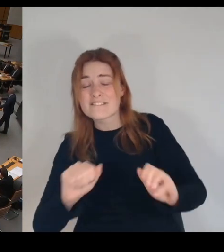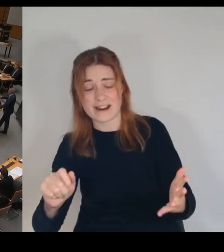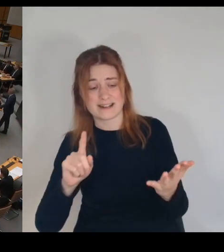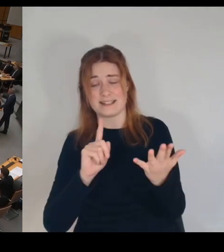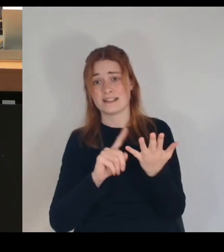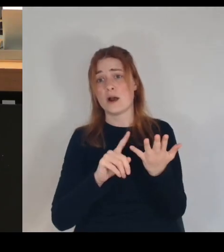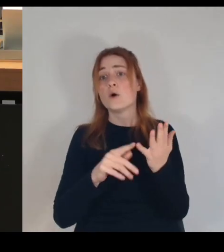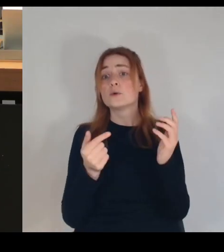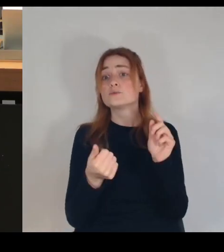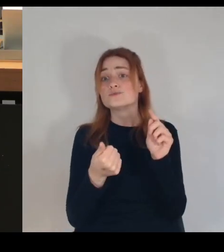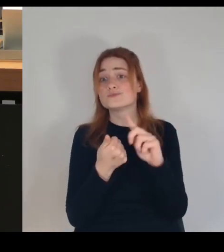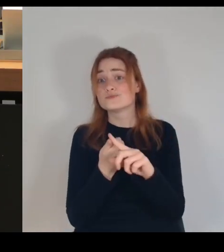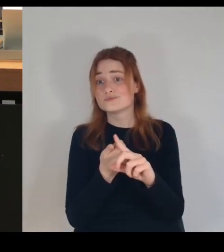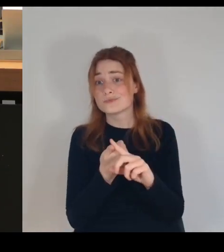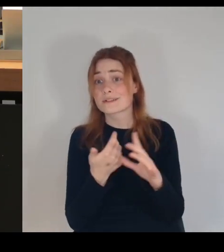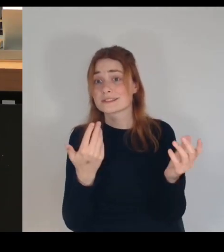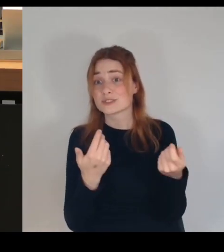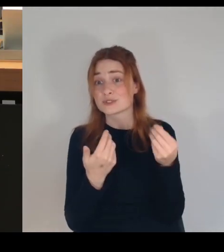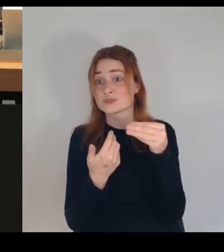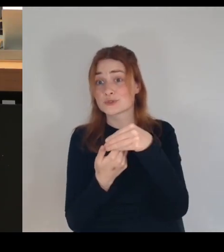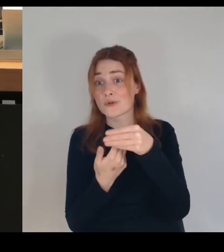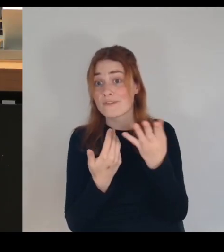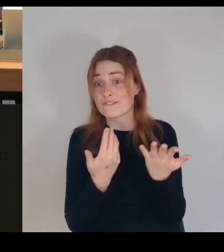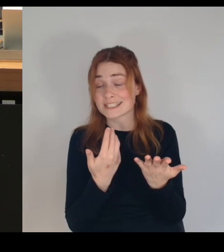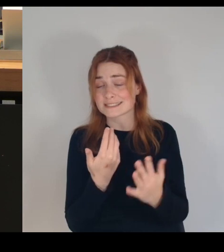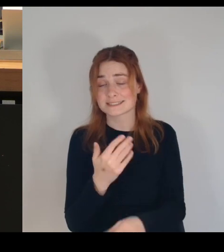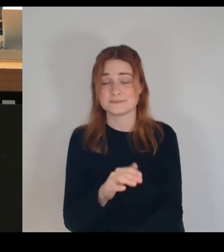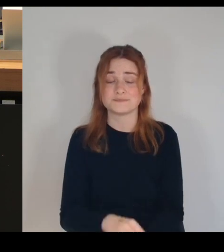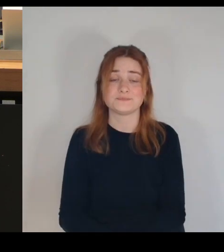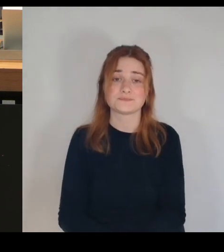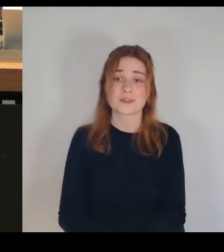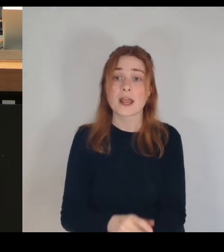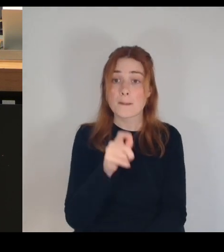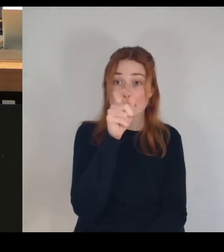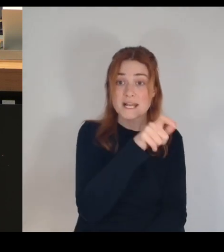die das System am Laufen halten, die Mitarbeiter zufrieden sind mit den